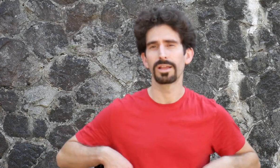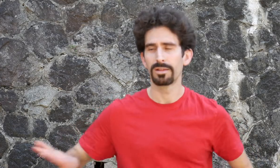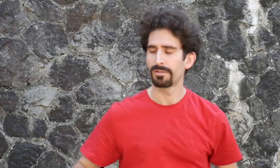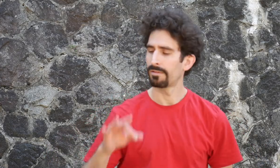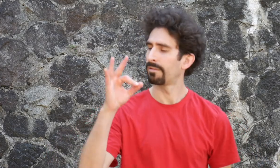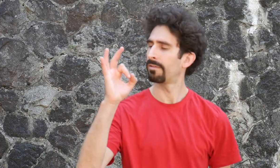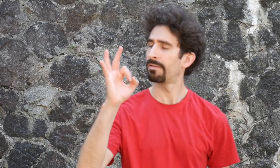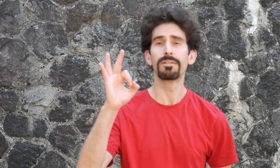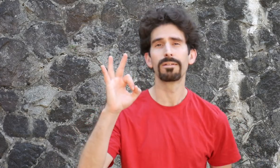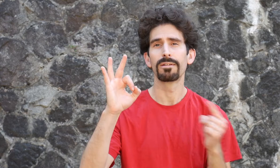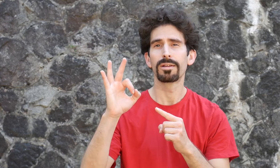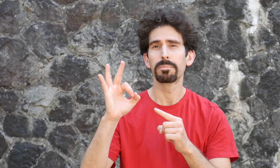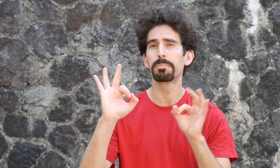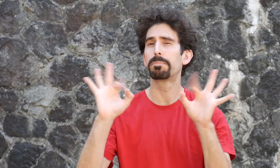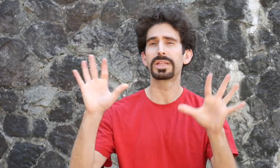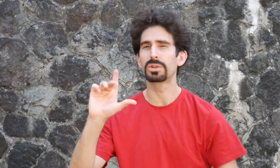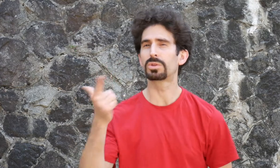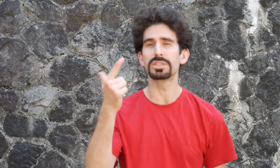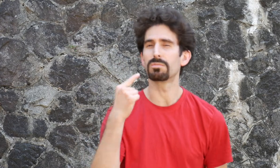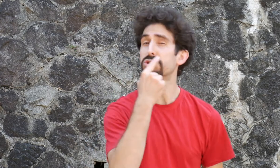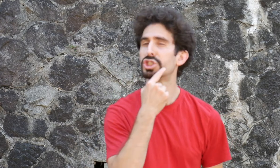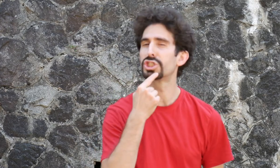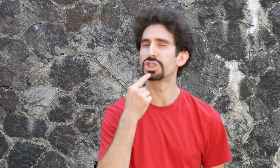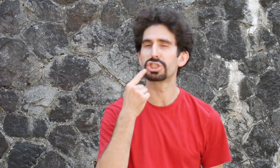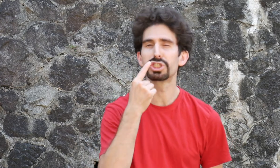l'anus peut aussi être une deuxième bouche.